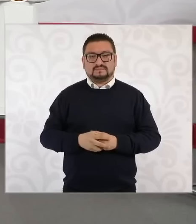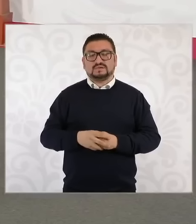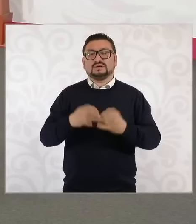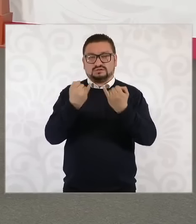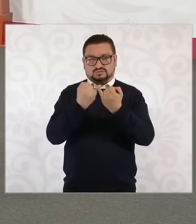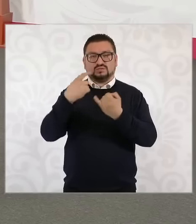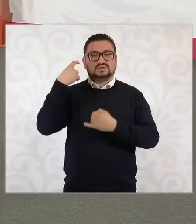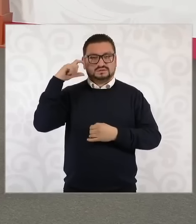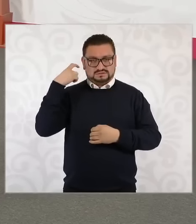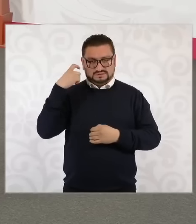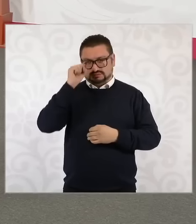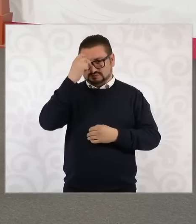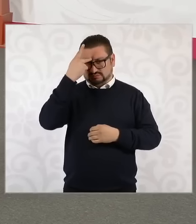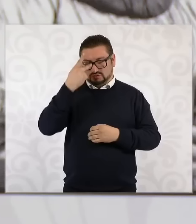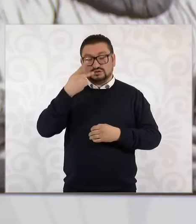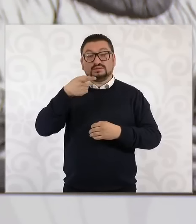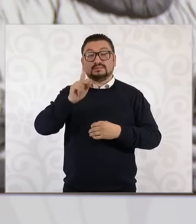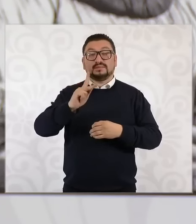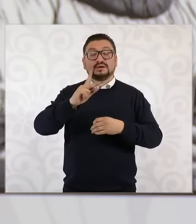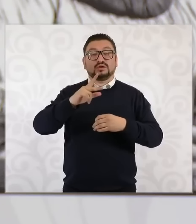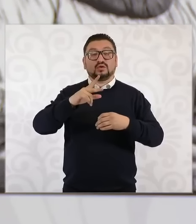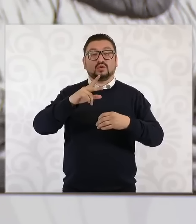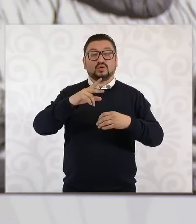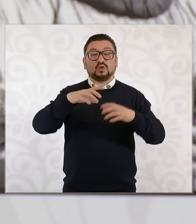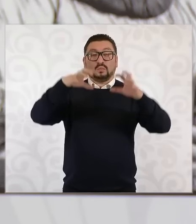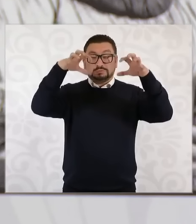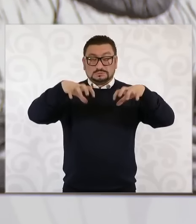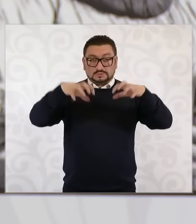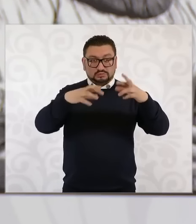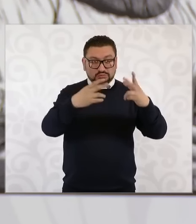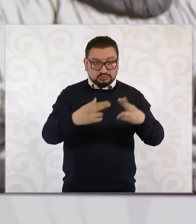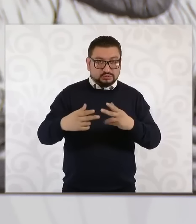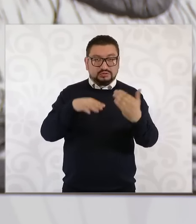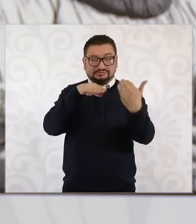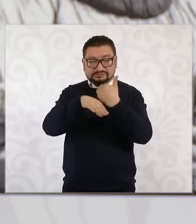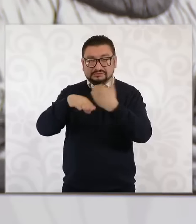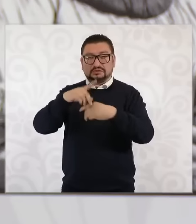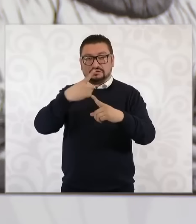Querétaro y en San Luis Potosí, pero las obras de reconstrucción de las carreteras y de los puentes